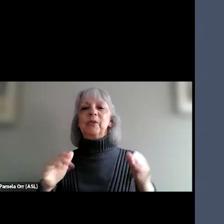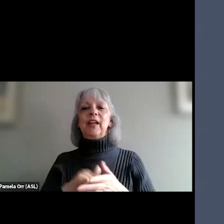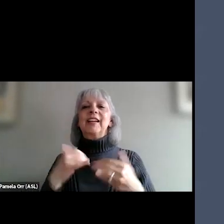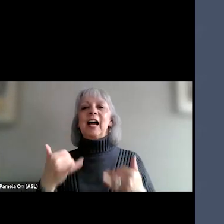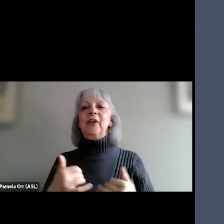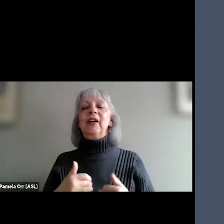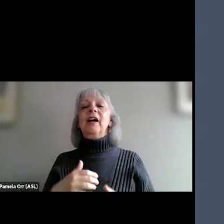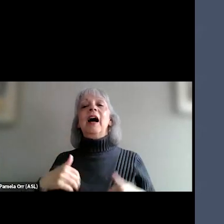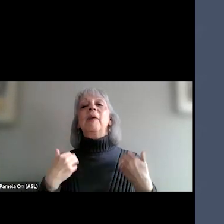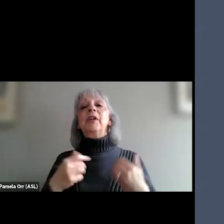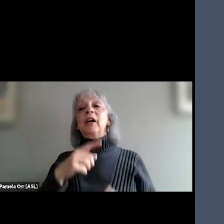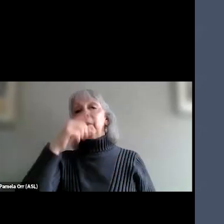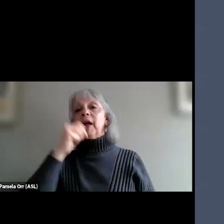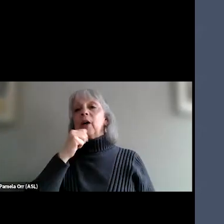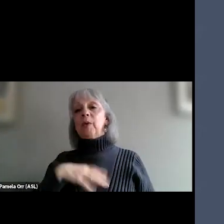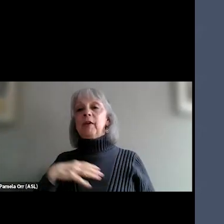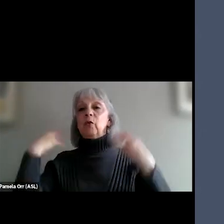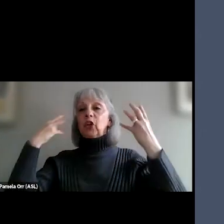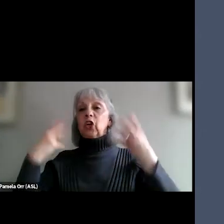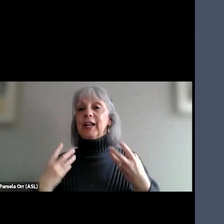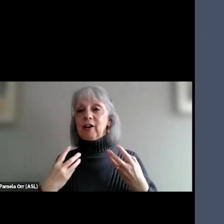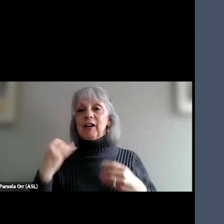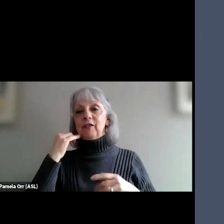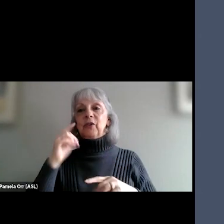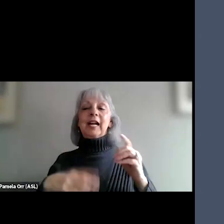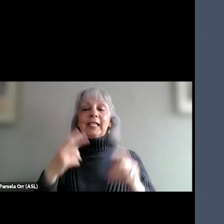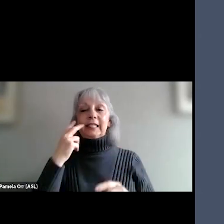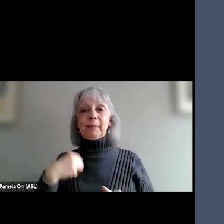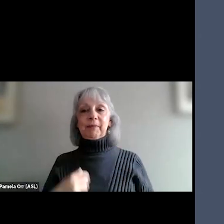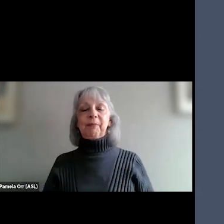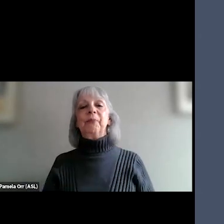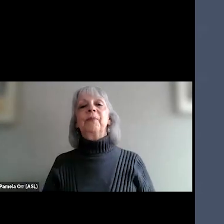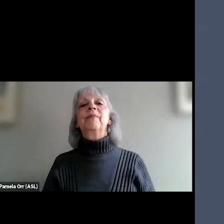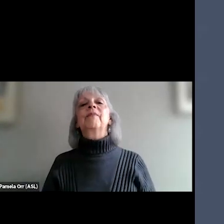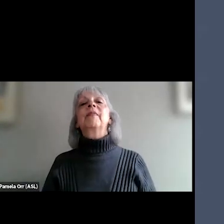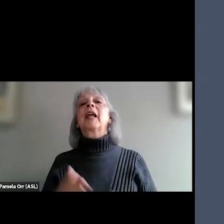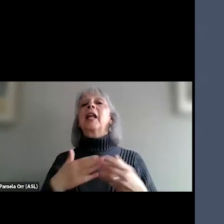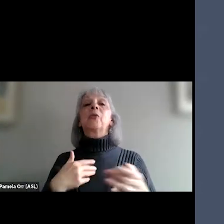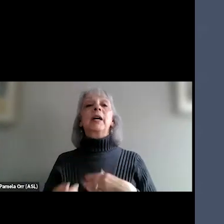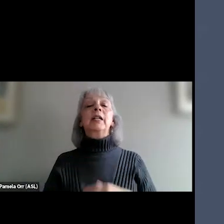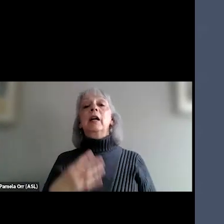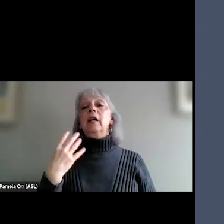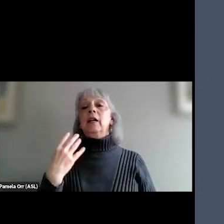Soy una joven mujer negra con cabello rizado para los que no pueden verme. Muchas gracias, DeAnthony